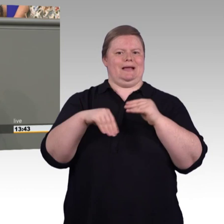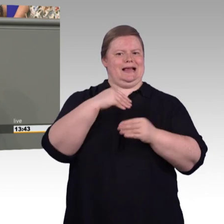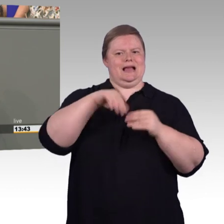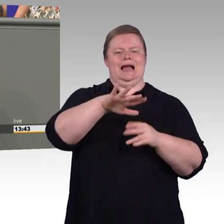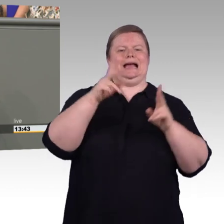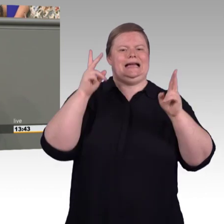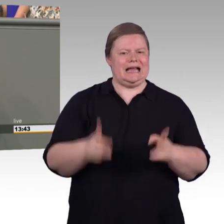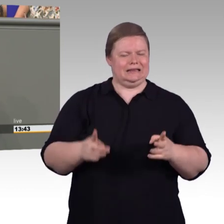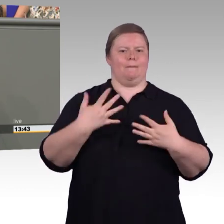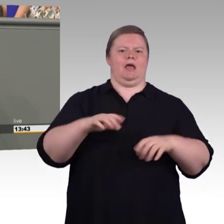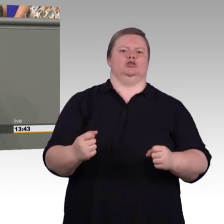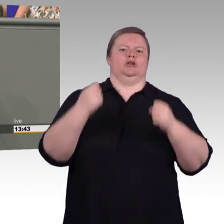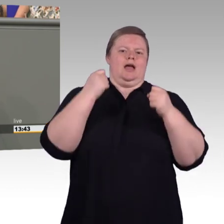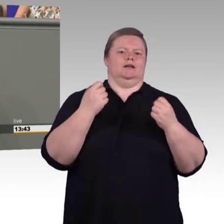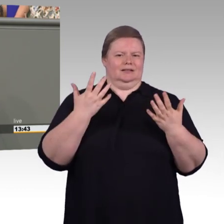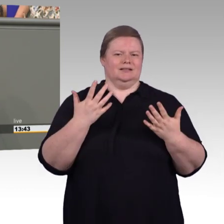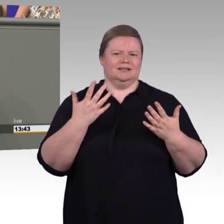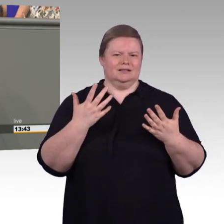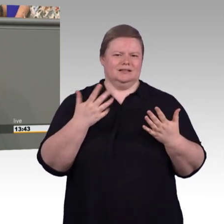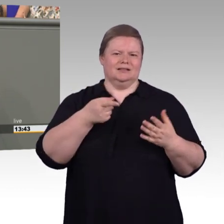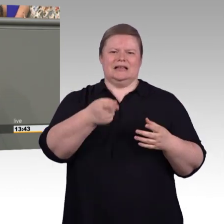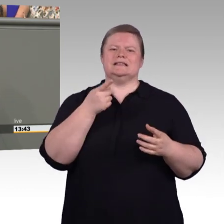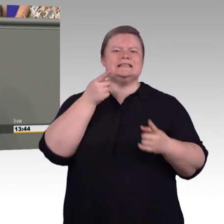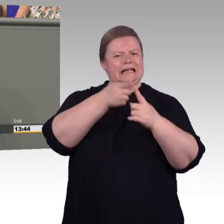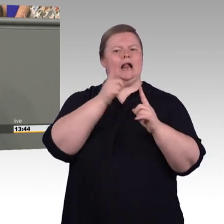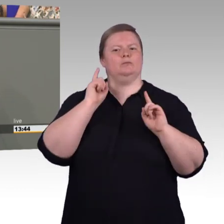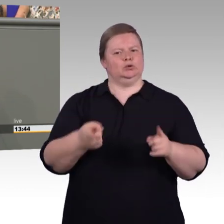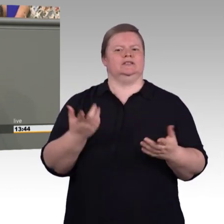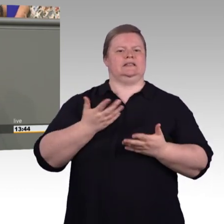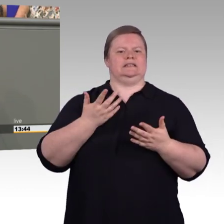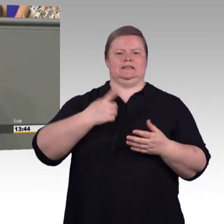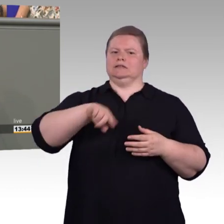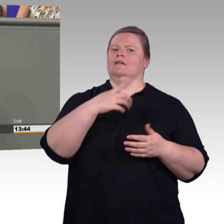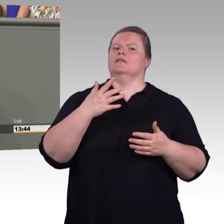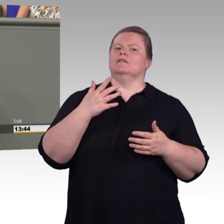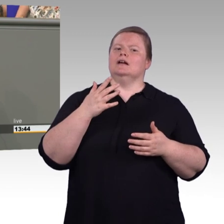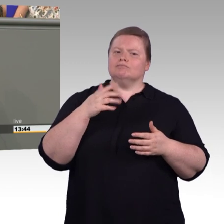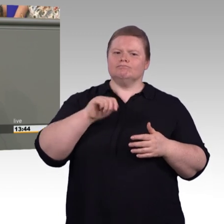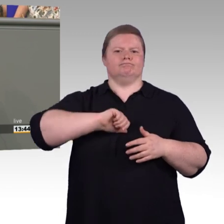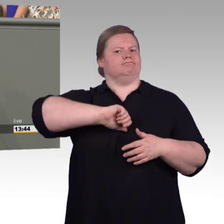sondern ist Kern unserer Politik, deswegen werden wir sehr sorgsame eine Grundgesetzänderung angehen,